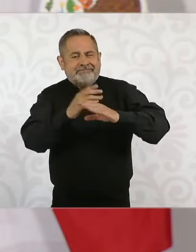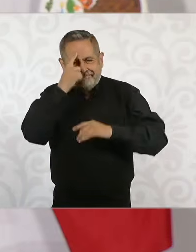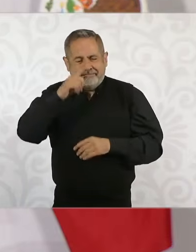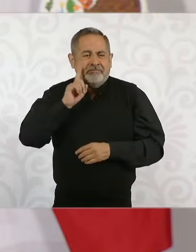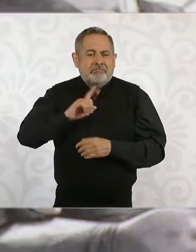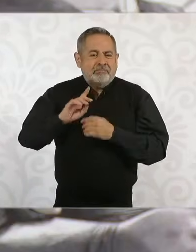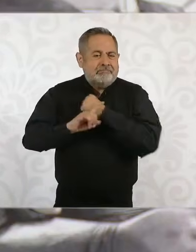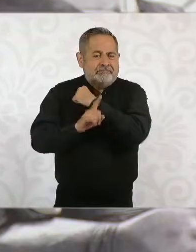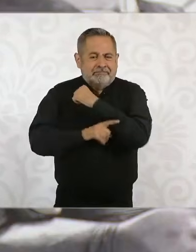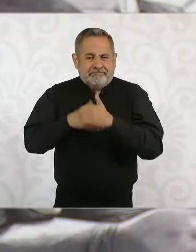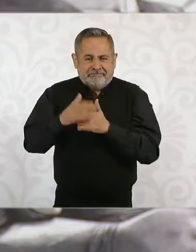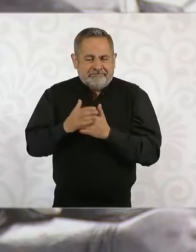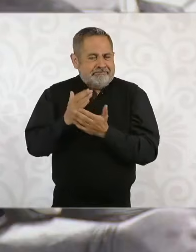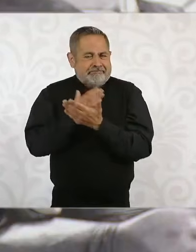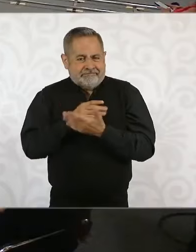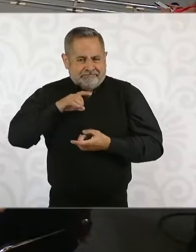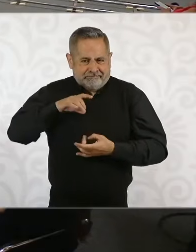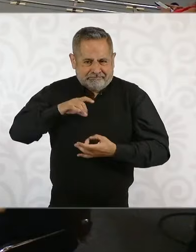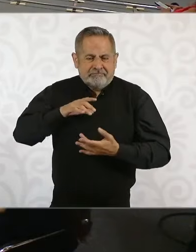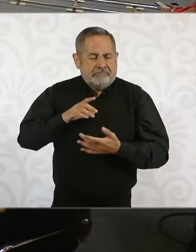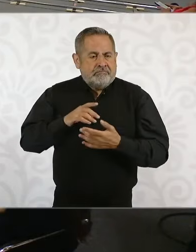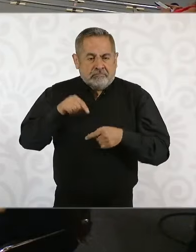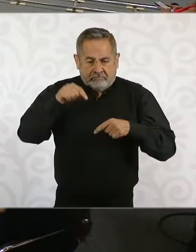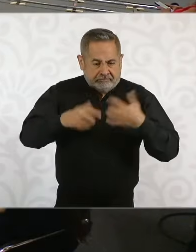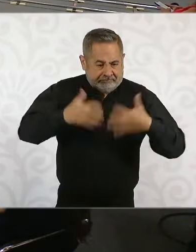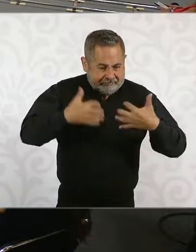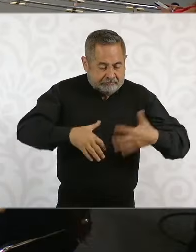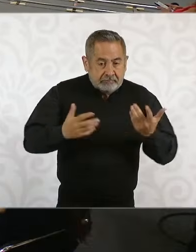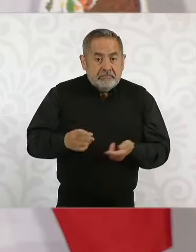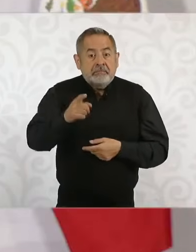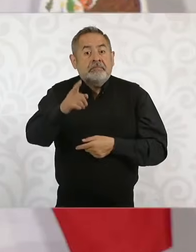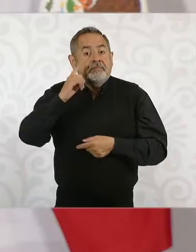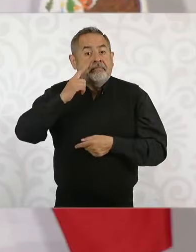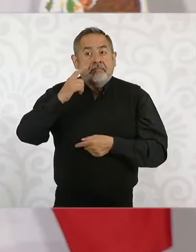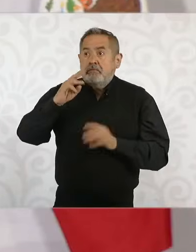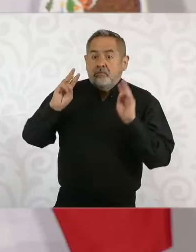podemos decir con muchísimo orgullo que cada vez que una mujer en el mundo está usando un